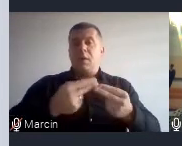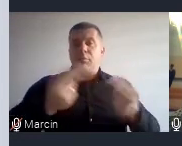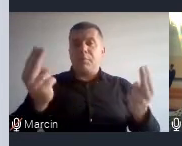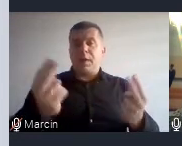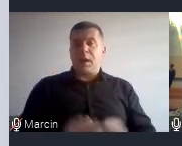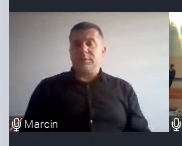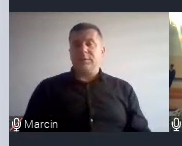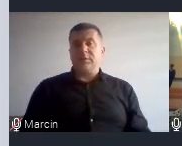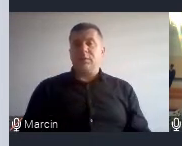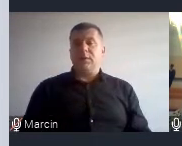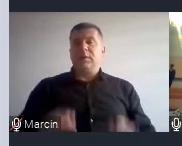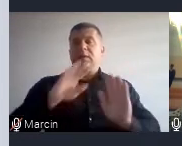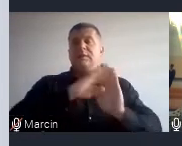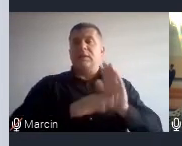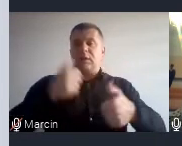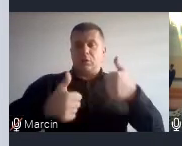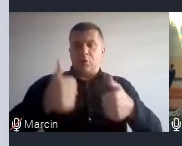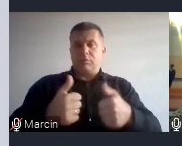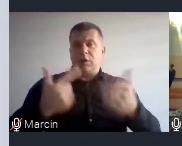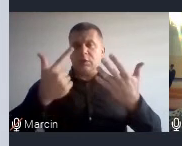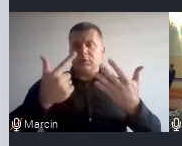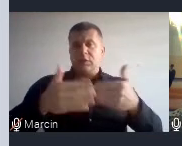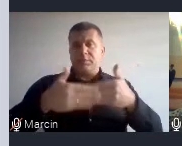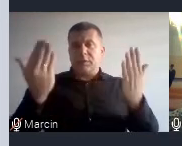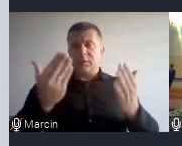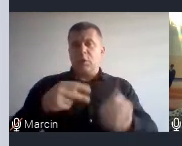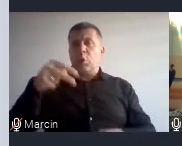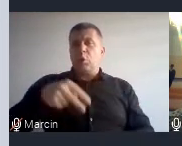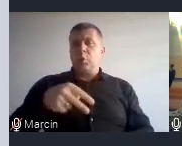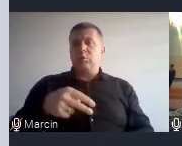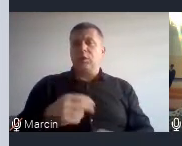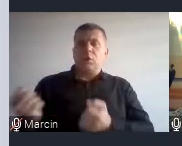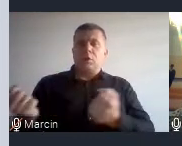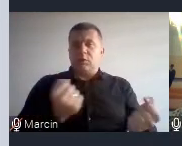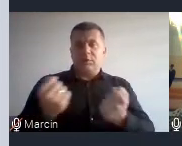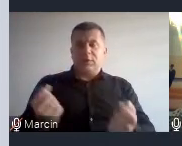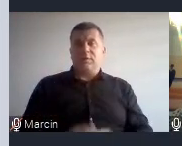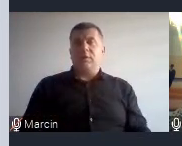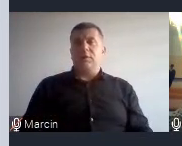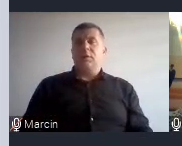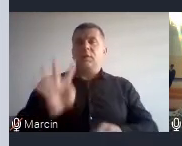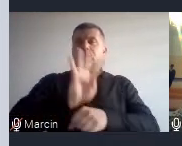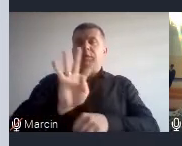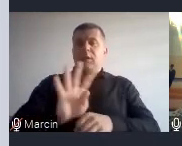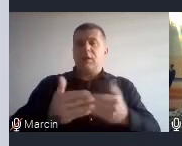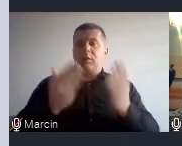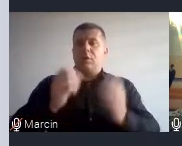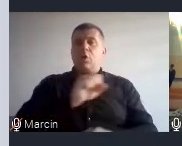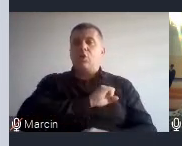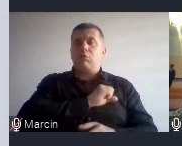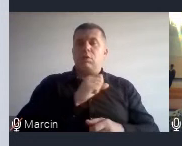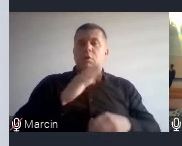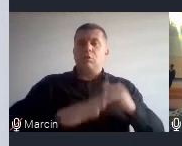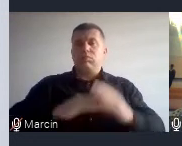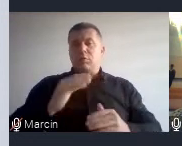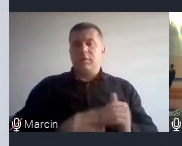W zasadzie konkurencyjności – 4 dni usługi i dostawy, 14 dni – roboty budowlane,